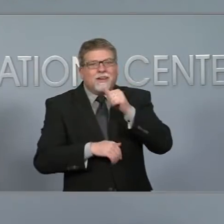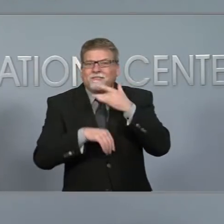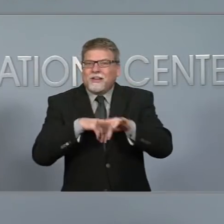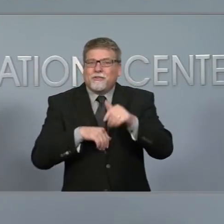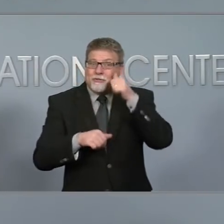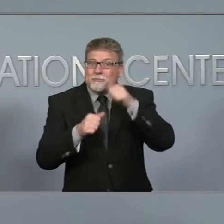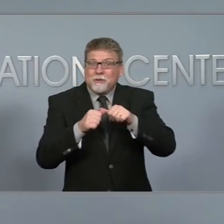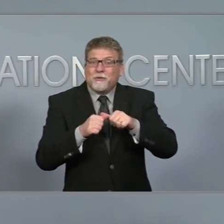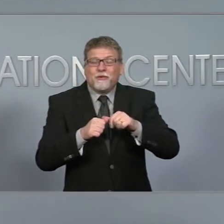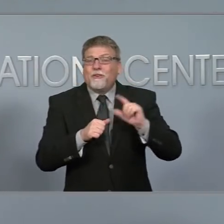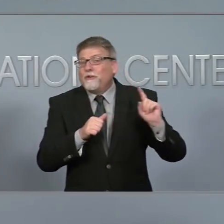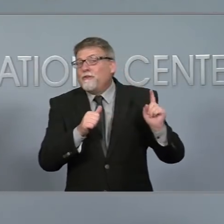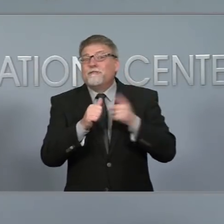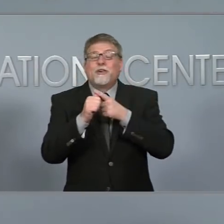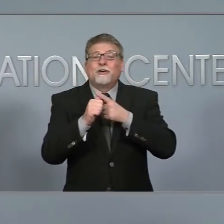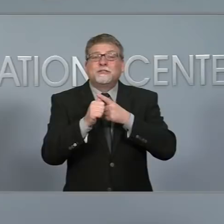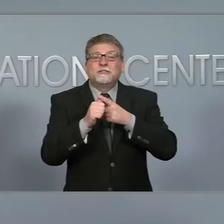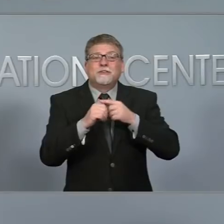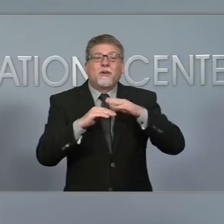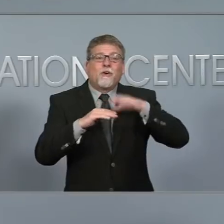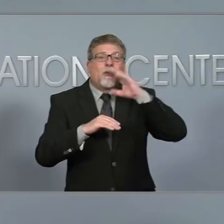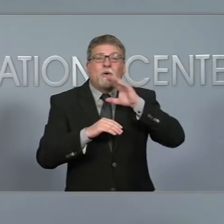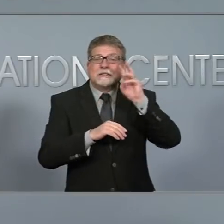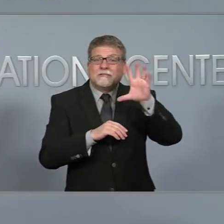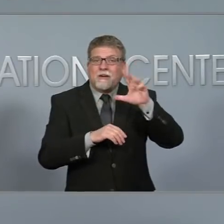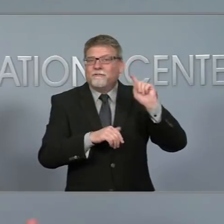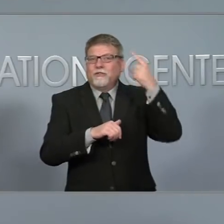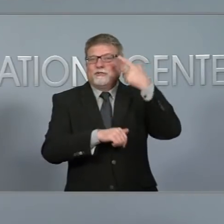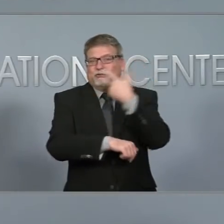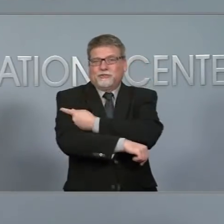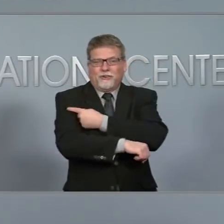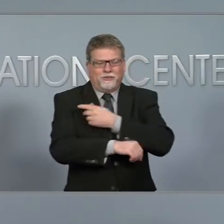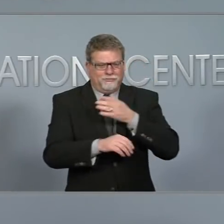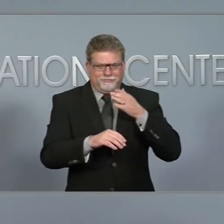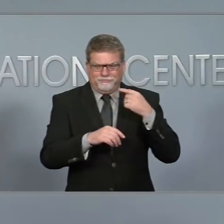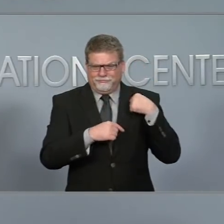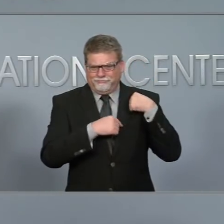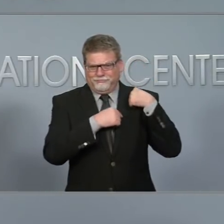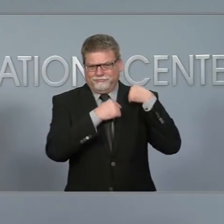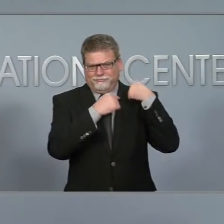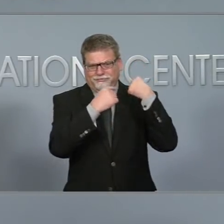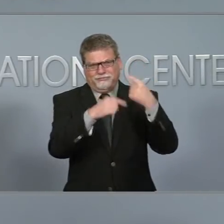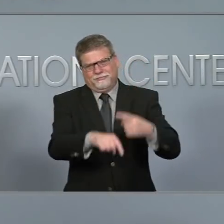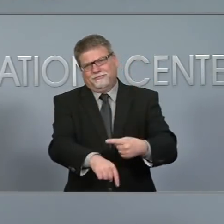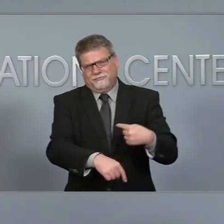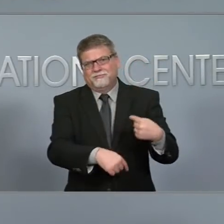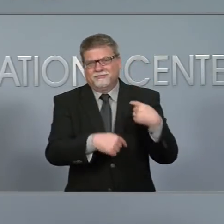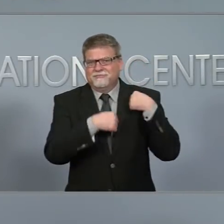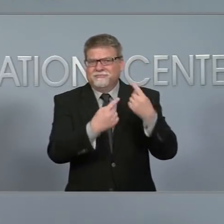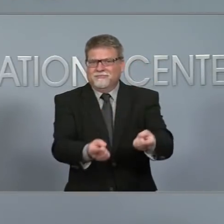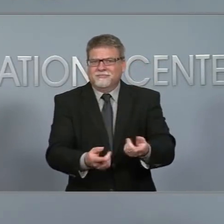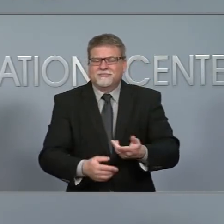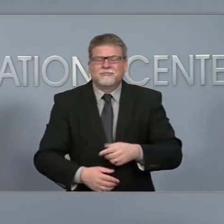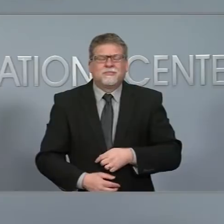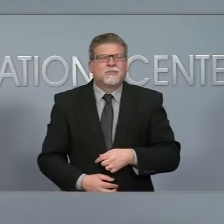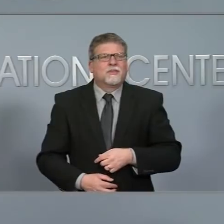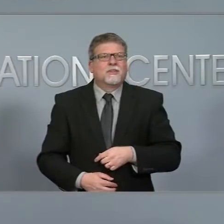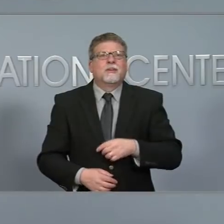son los buenos gobernador, la última pregunta parece ya no tengo de yo quiero contestar la pregunta anterior las vacunas